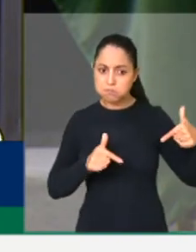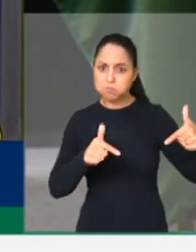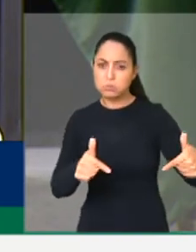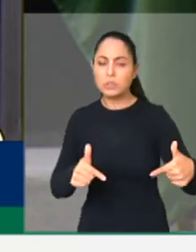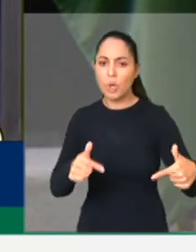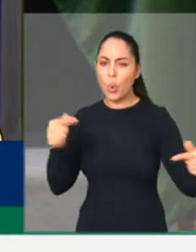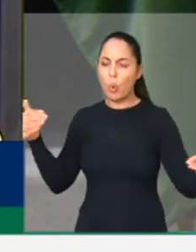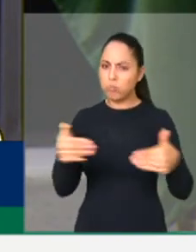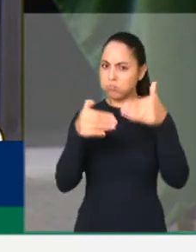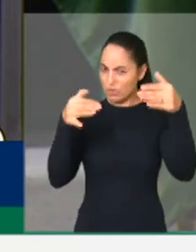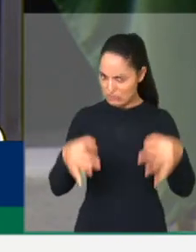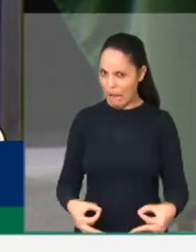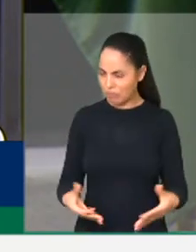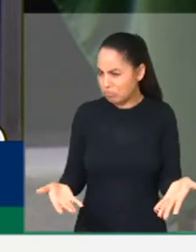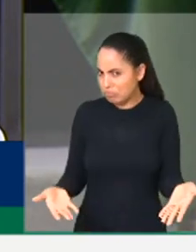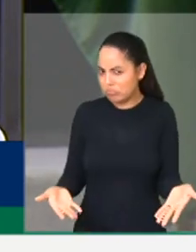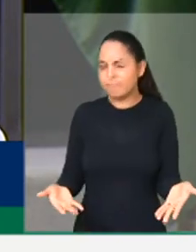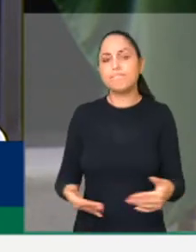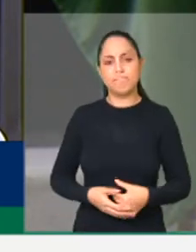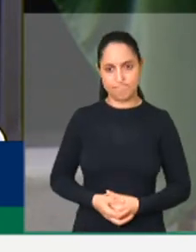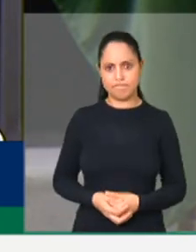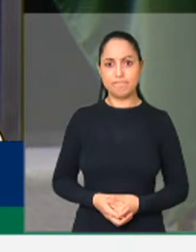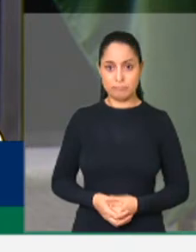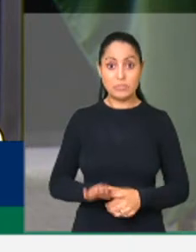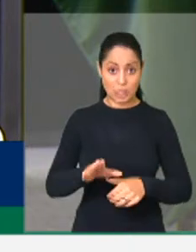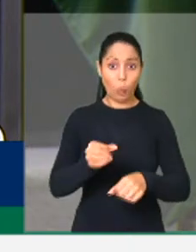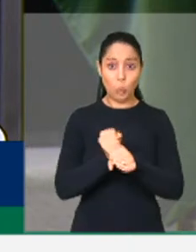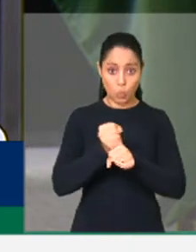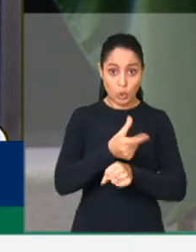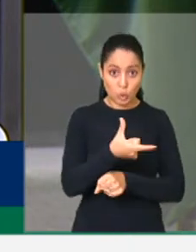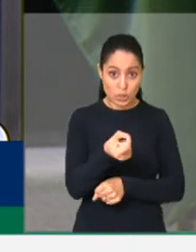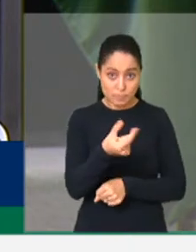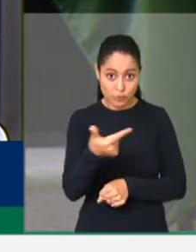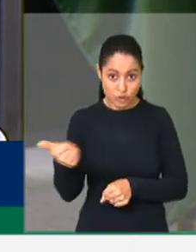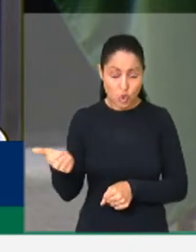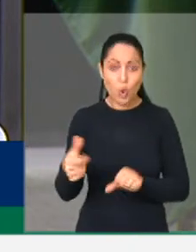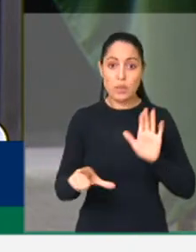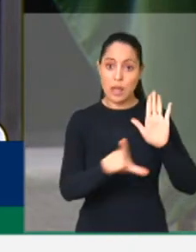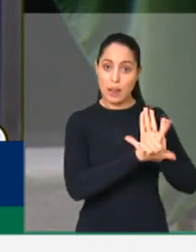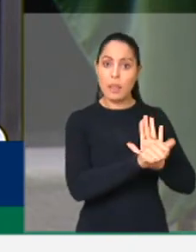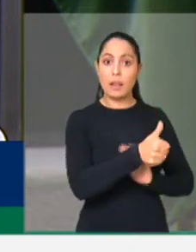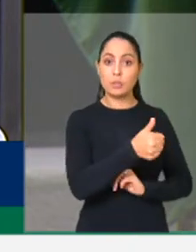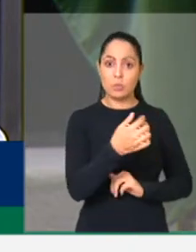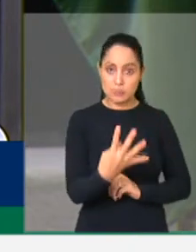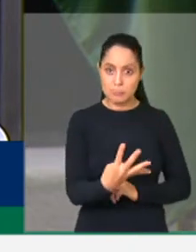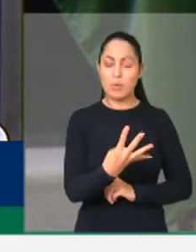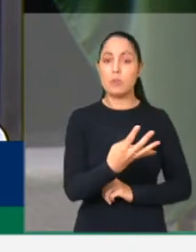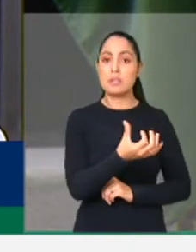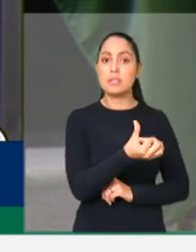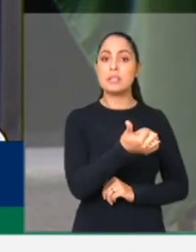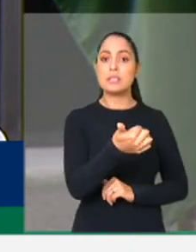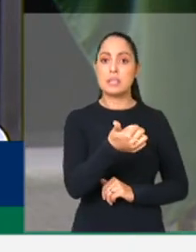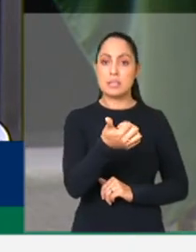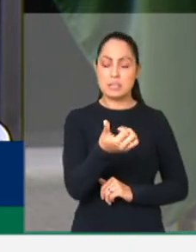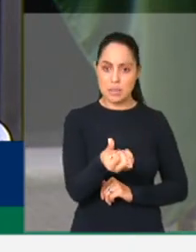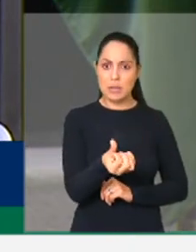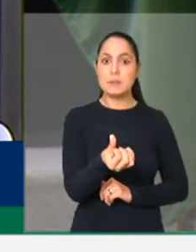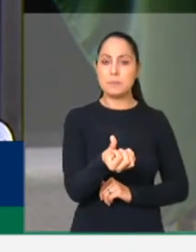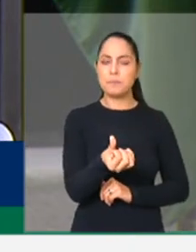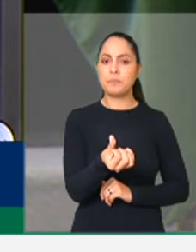PREMISSAS E METODOLOGIA DE CÁLCULO UTILIZADAS E DEMONSTRATIVO DO IMPACTO DESPESA ARTIGO 109. ESTIMATIVA DOS EFEITOS DO AUMENTO DAS DESPESAS INDICAÇÃO DE